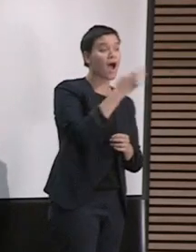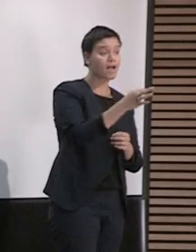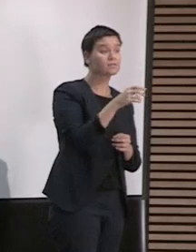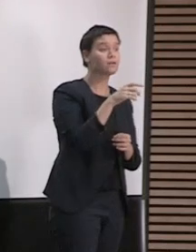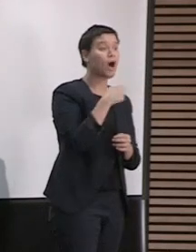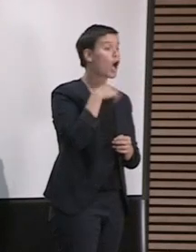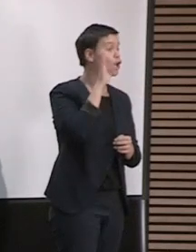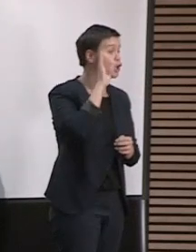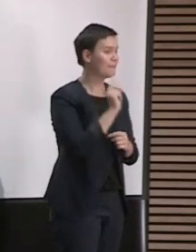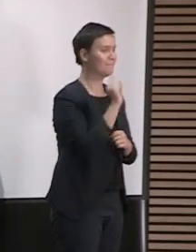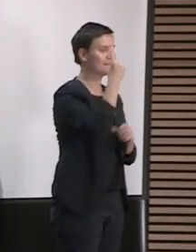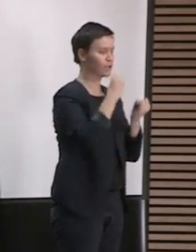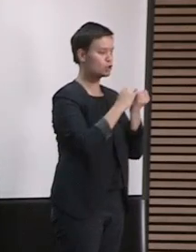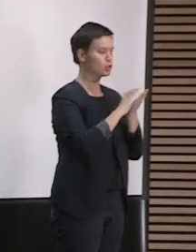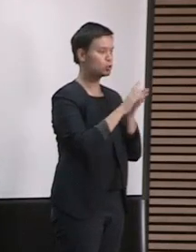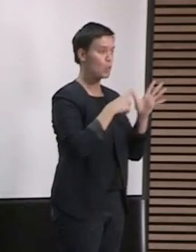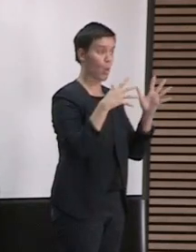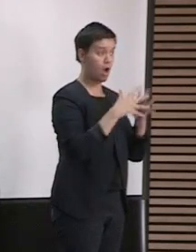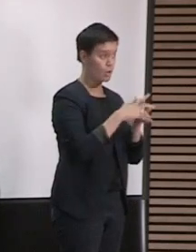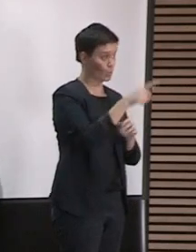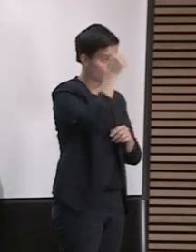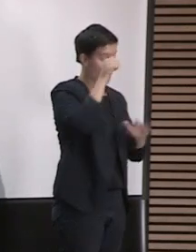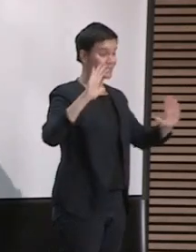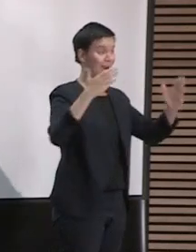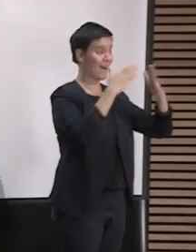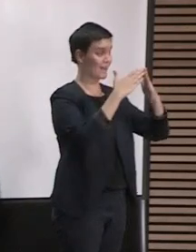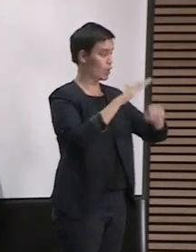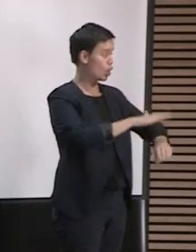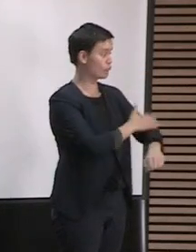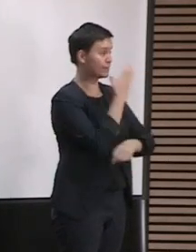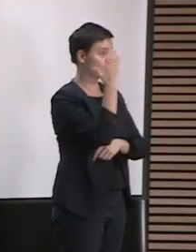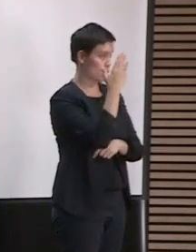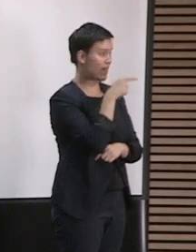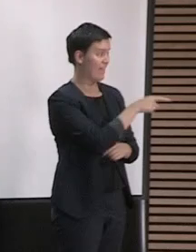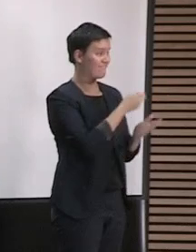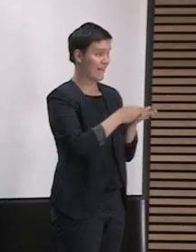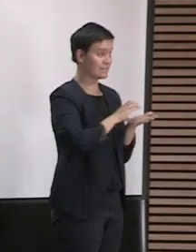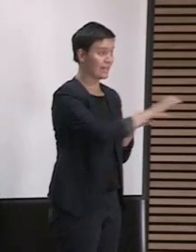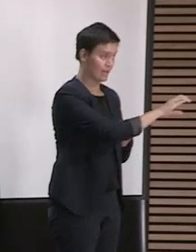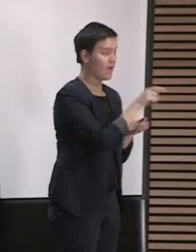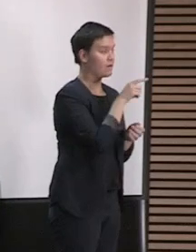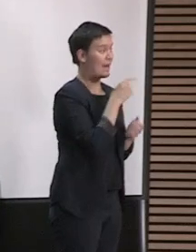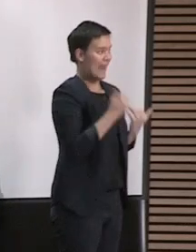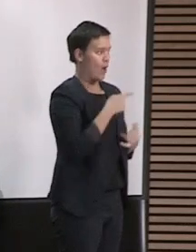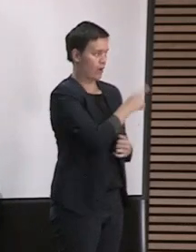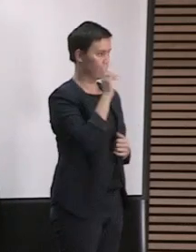maakete. Ko aua ture LLV ka